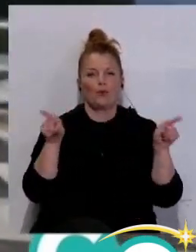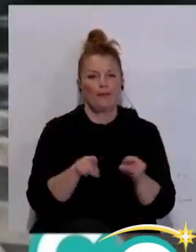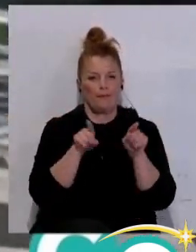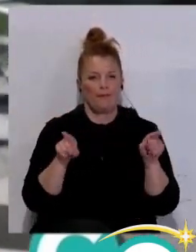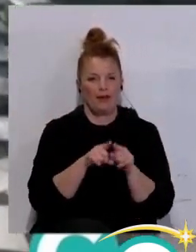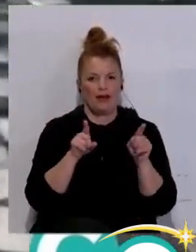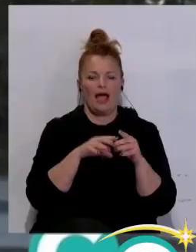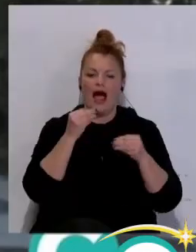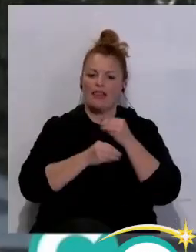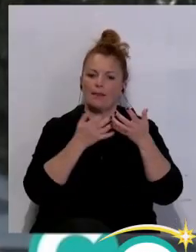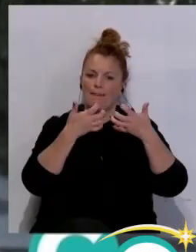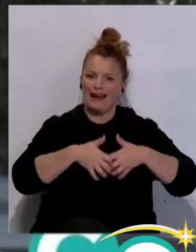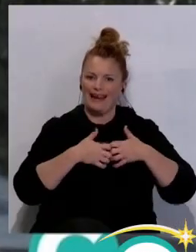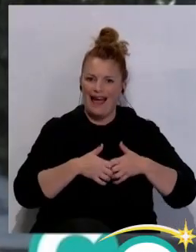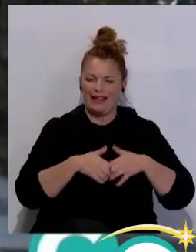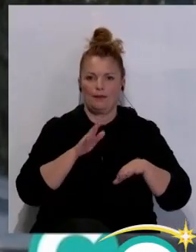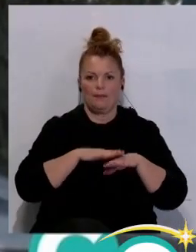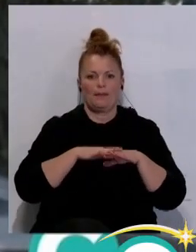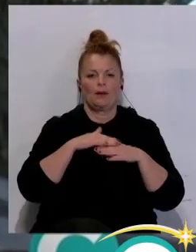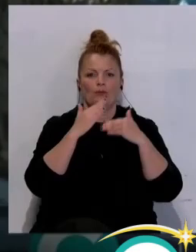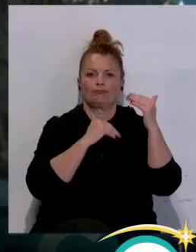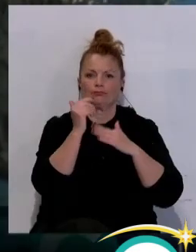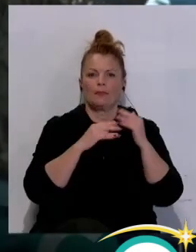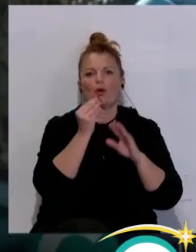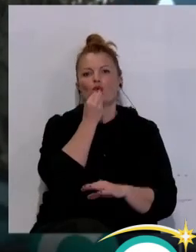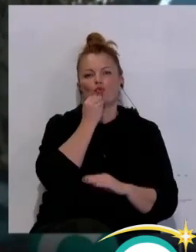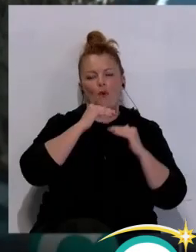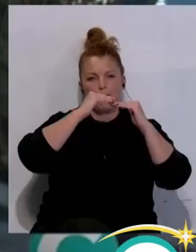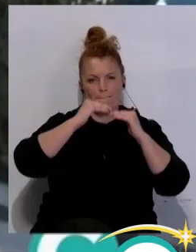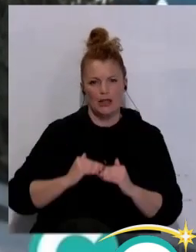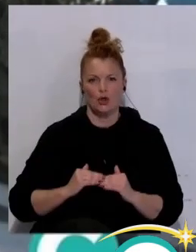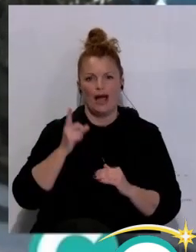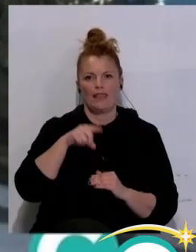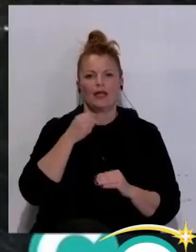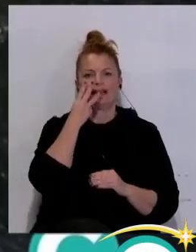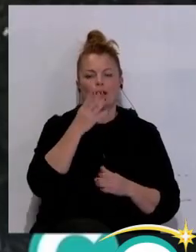maquinaria para realizar Los mecánicos iamente con menos consumo Y utilizando tres pozos de agua